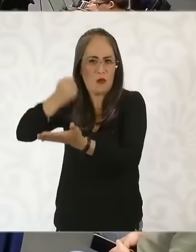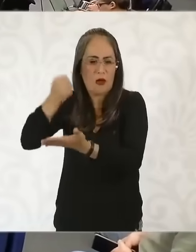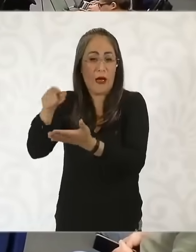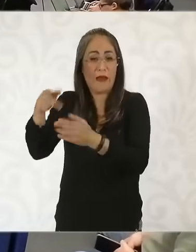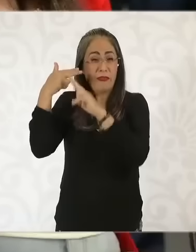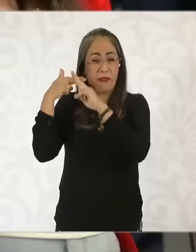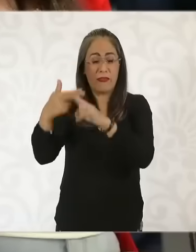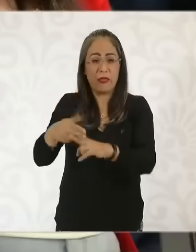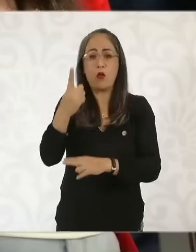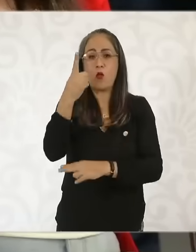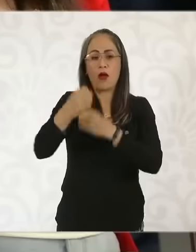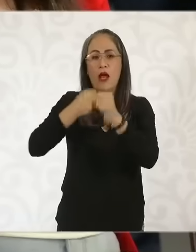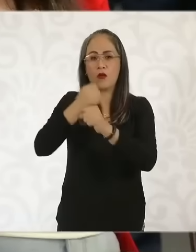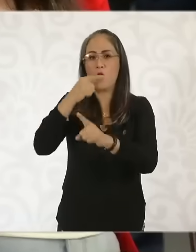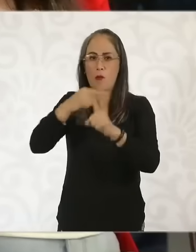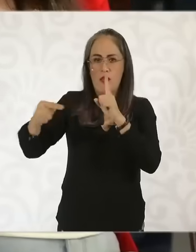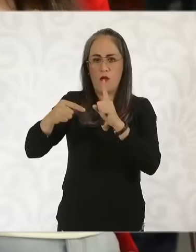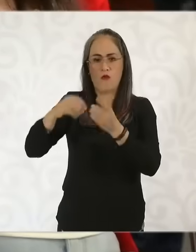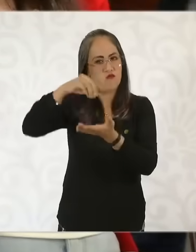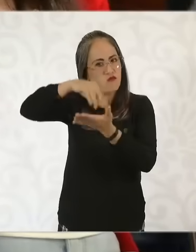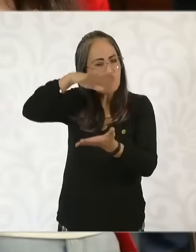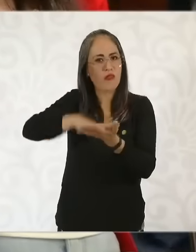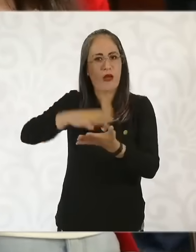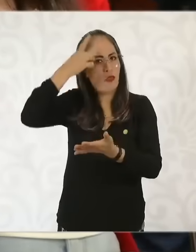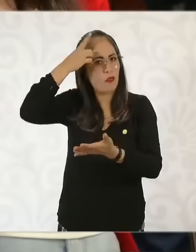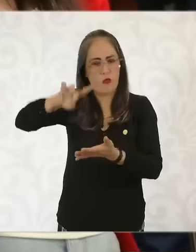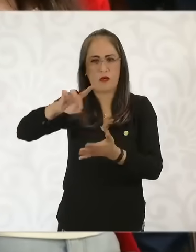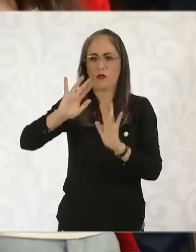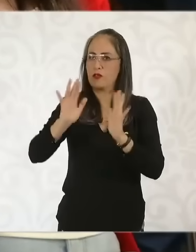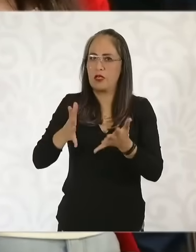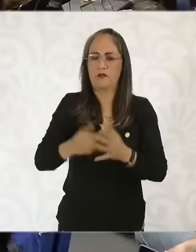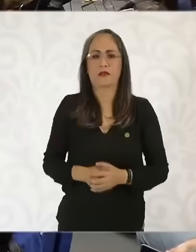porque los procedimientos son largos de patentes. Entonces, se le debería de dar año y medio más de